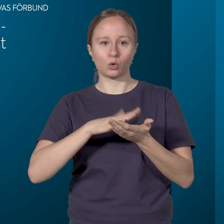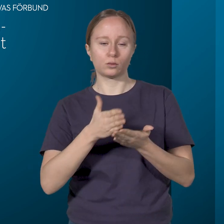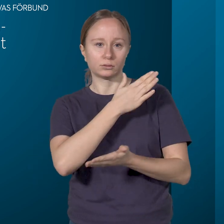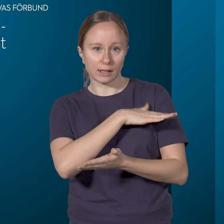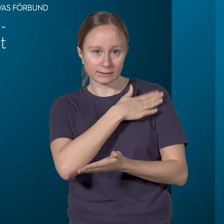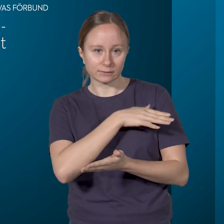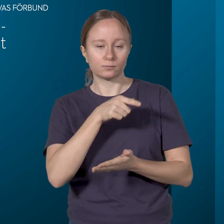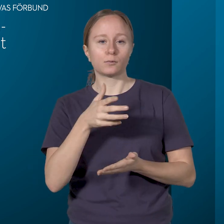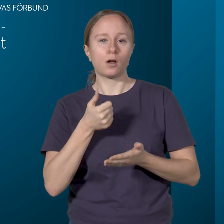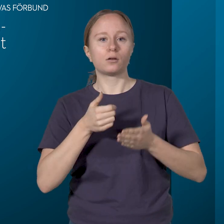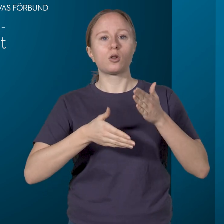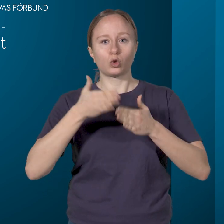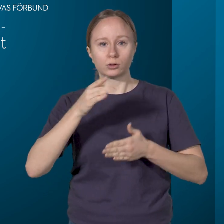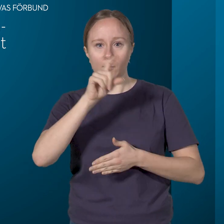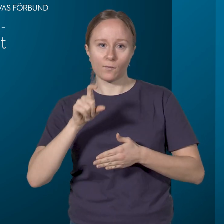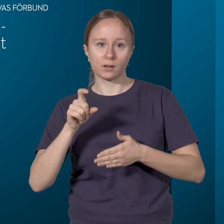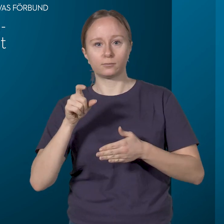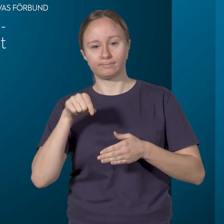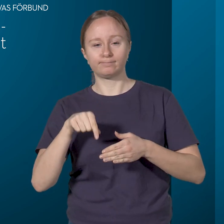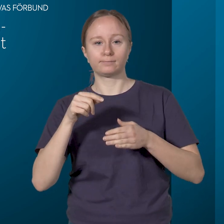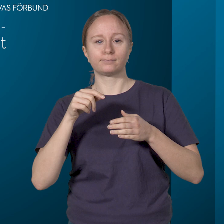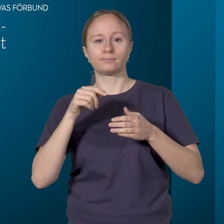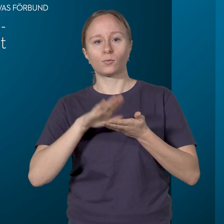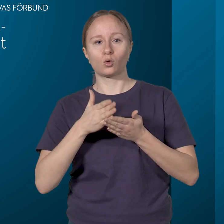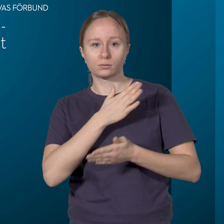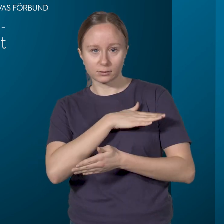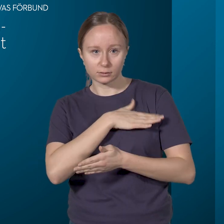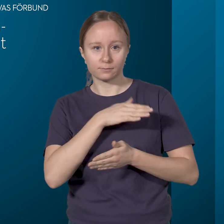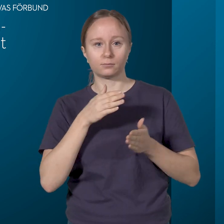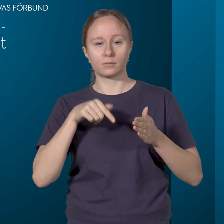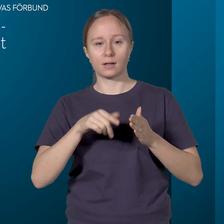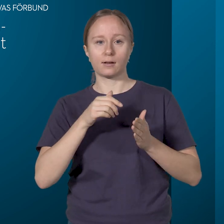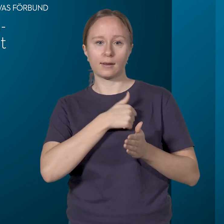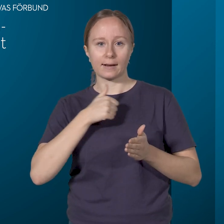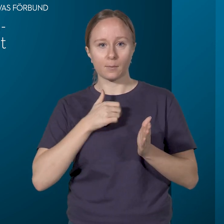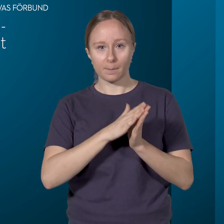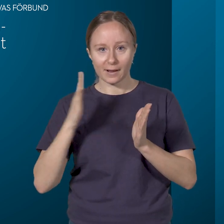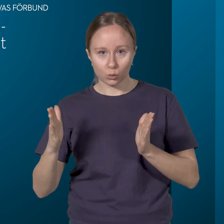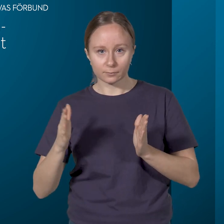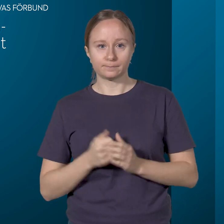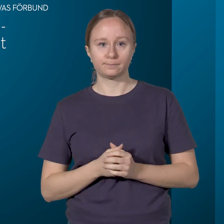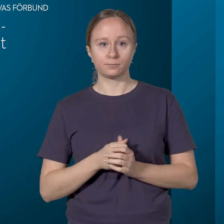för att lösa problemen relaterade till tolkning under den här regeringsperioden.